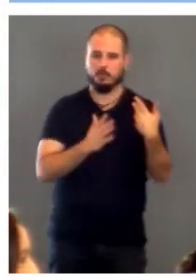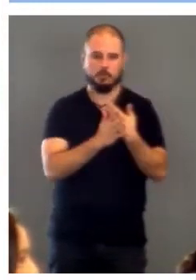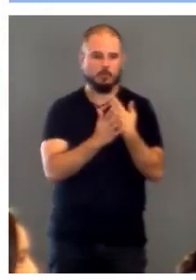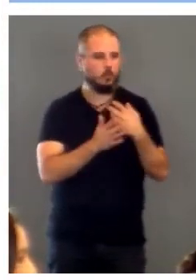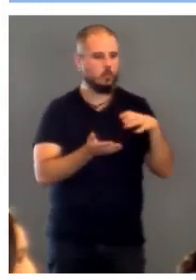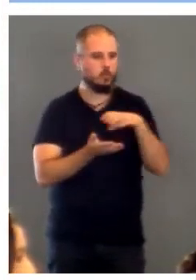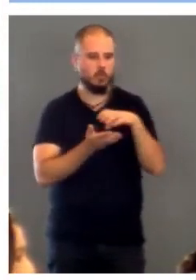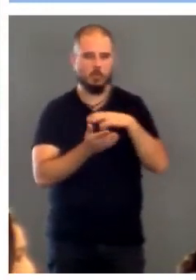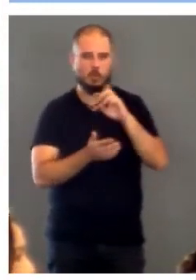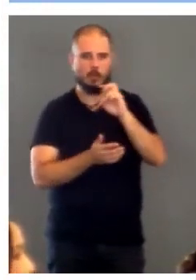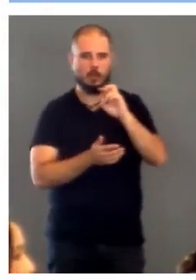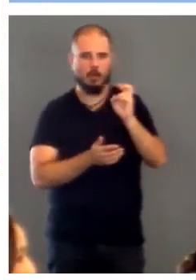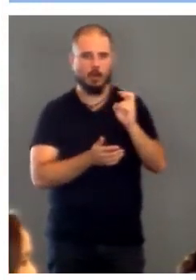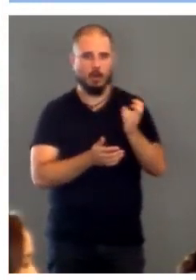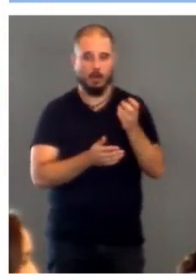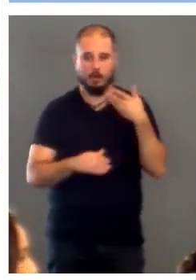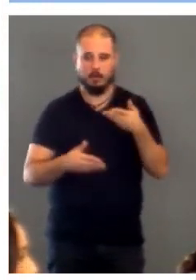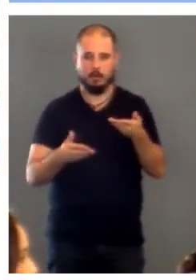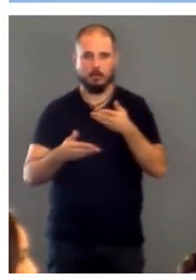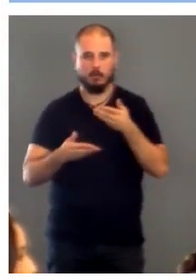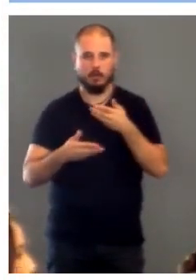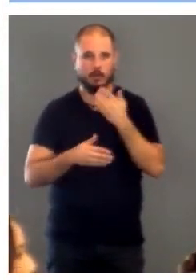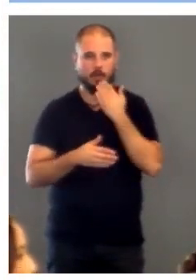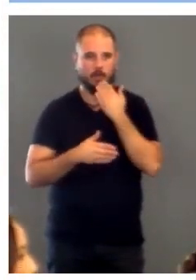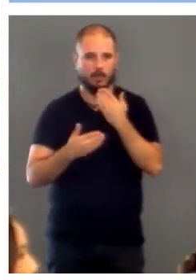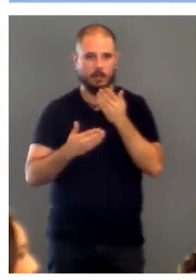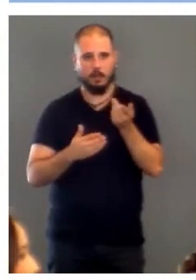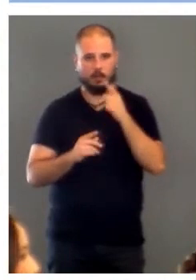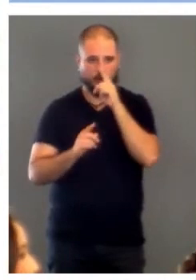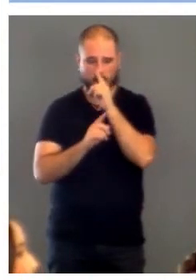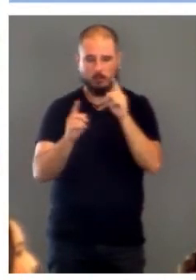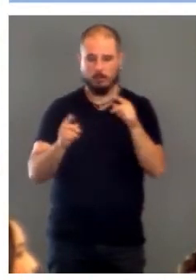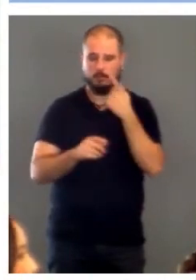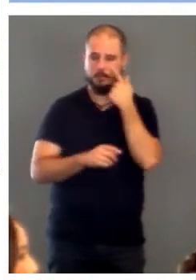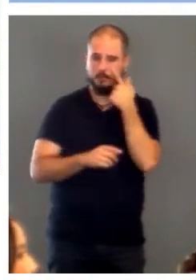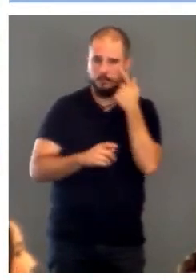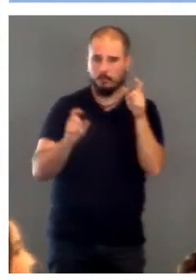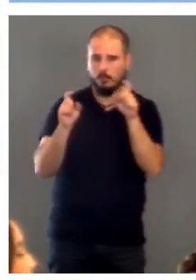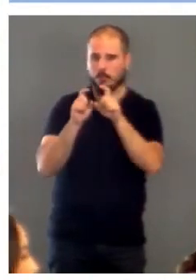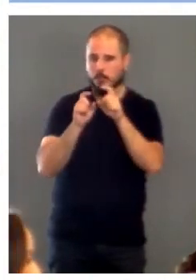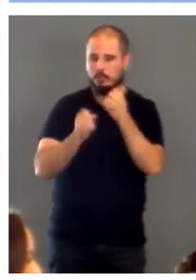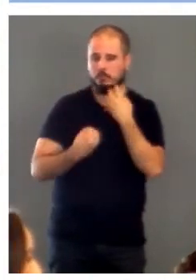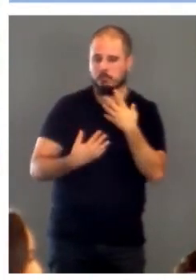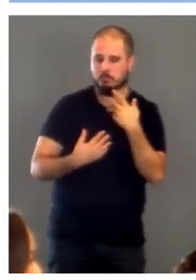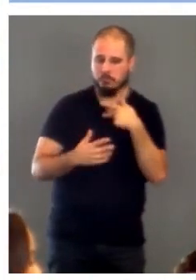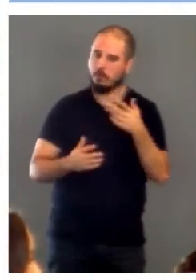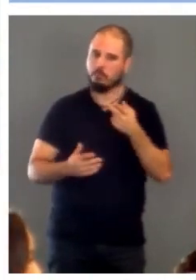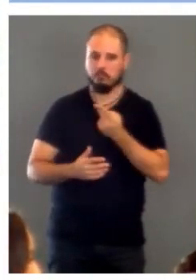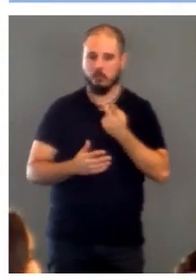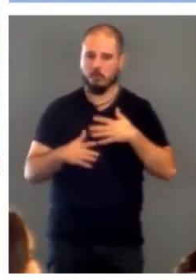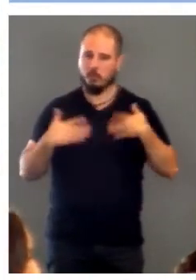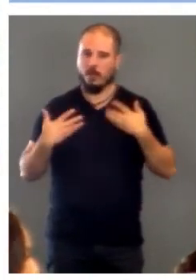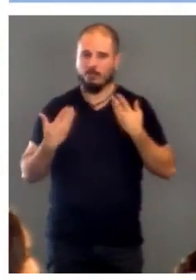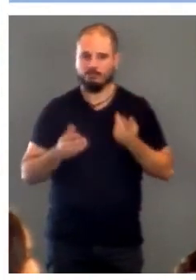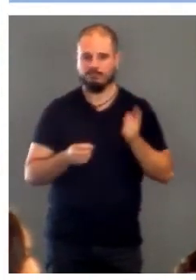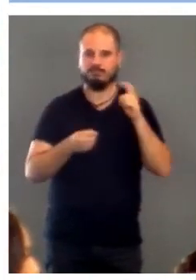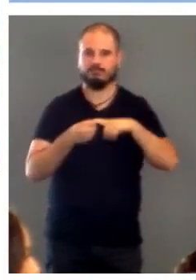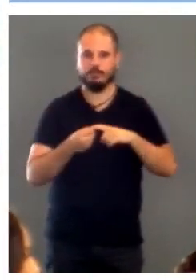Que nos ayudaron y bueno gracias a eso y estar un año un poco viendo como estaba la empresa pues nos animamos Y cómo se enteraste De la asistencia de esta bolsa